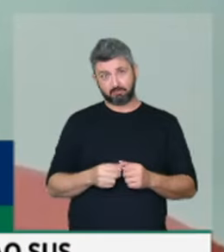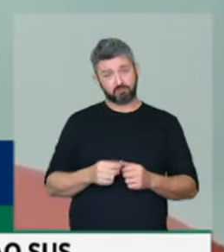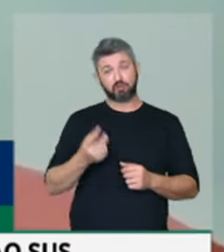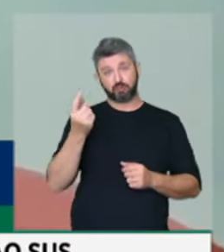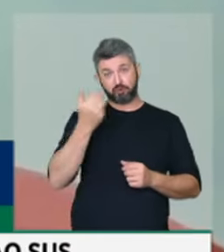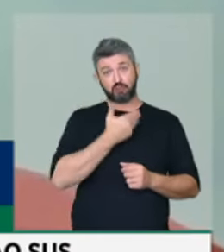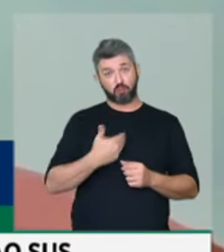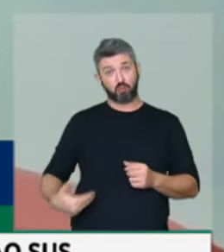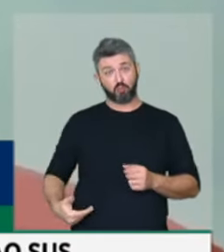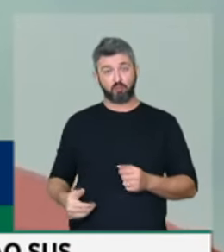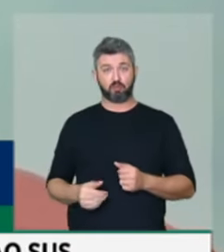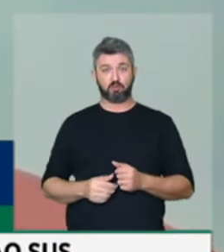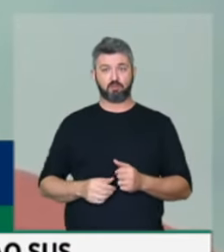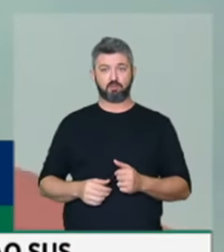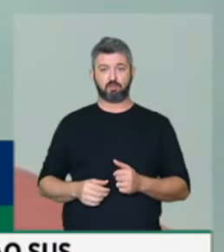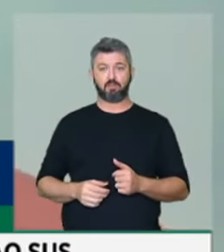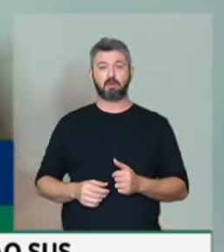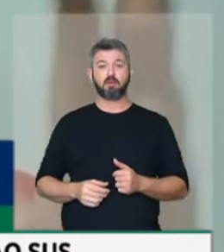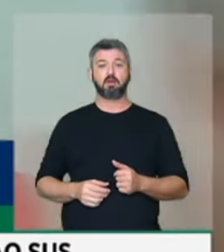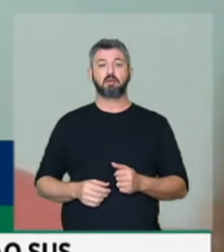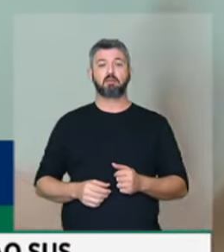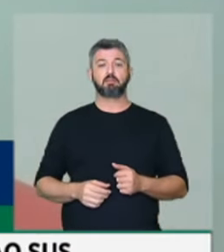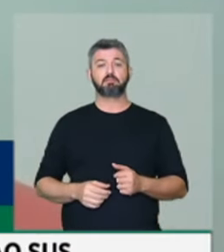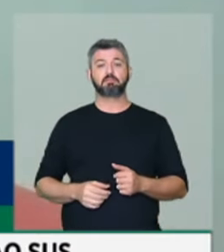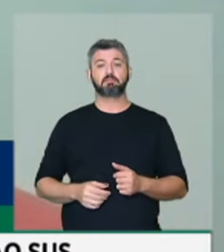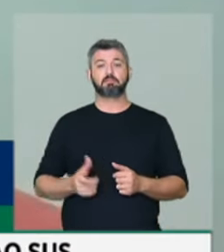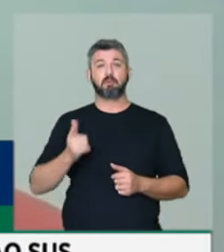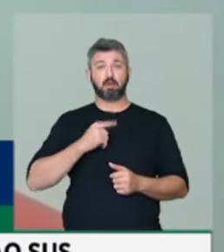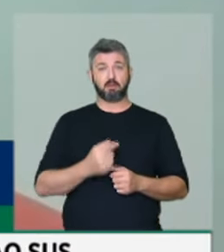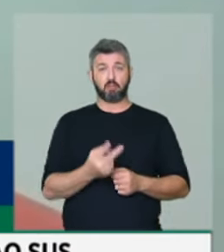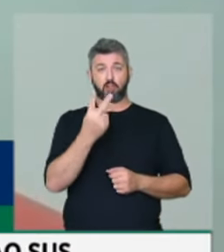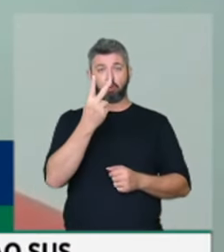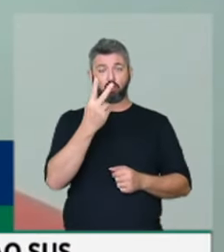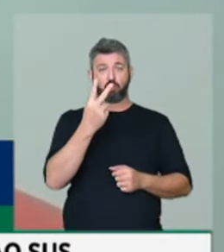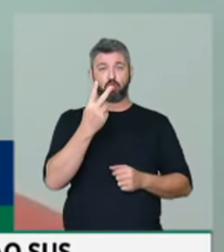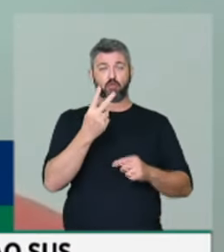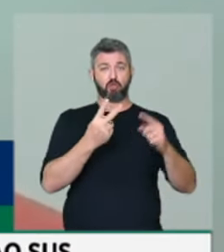BLICOS, NÓS TEREMOS DOIS PARTÍCIPE DE PRIVADO NA PANDEMIA, OS QUE VÃO RECEBER O CONTRATO SUS, 1600 REAIS A